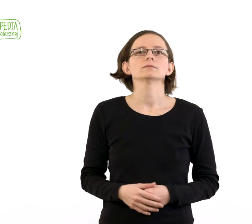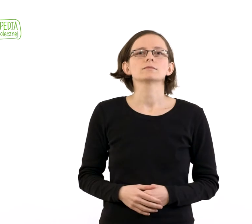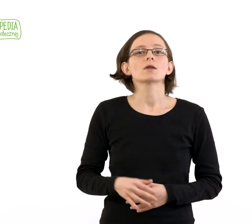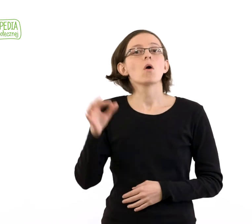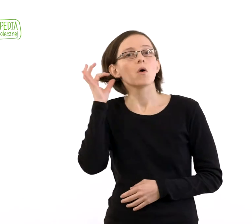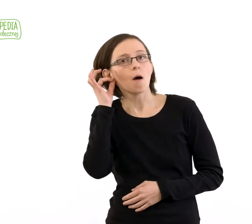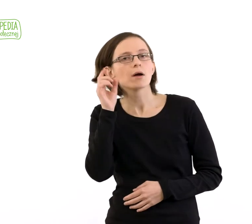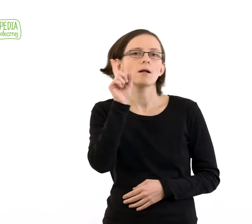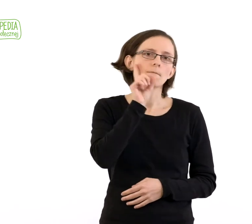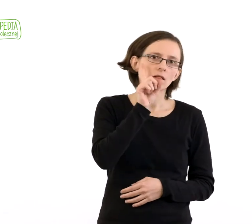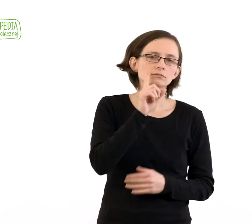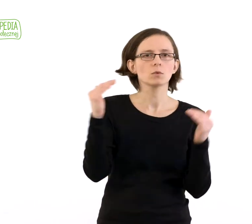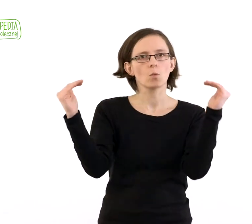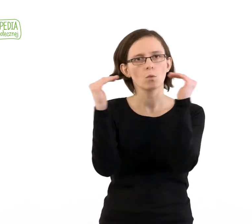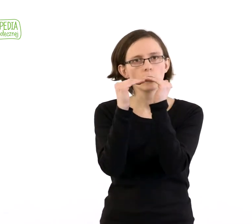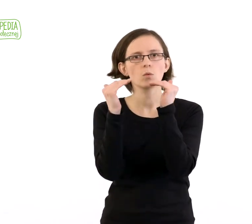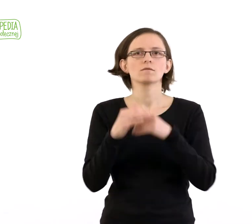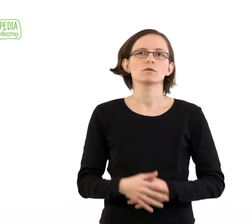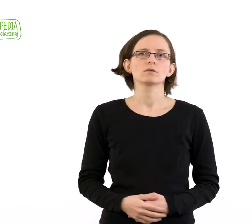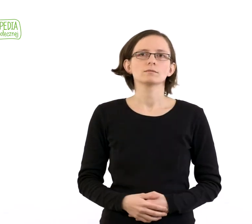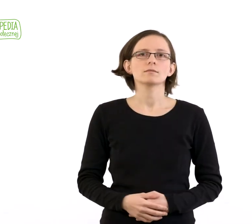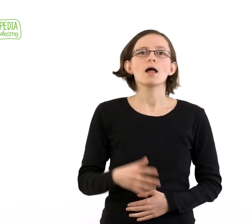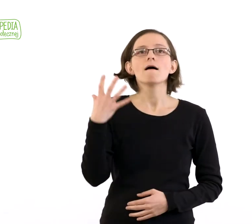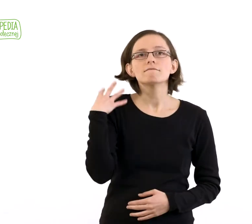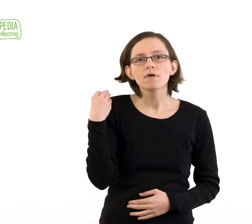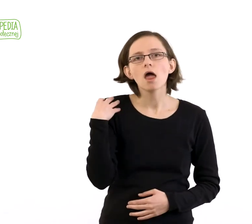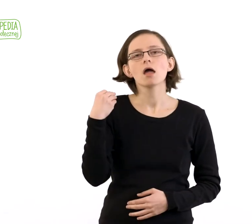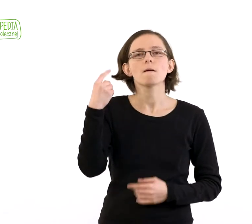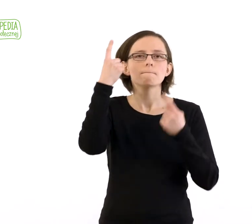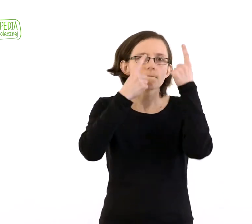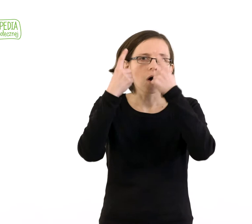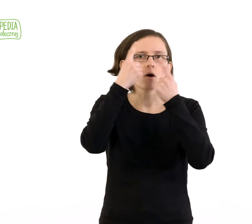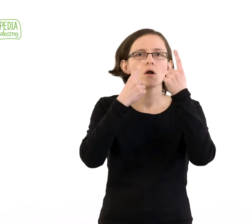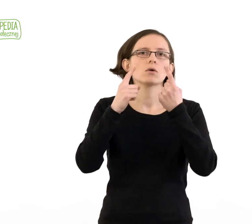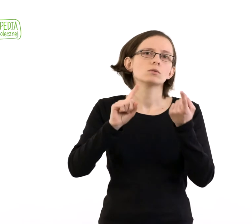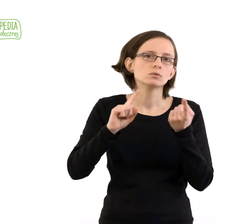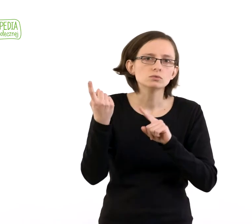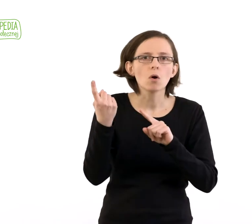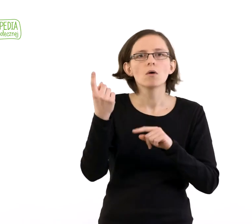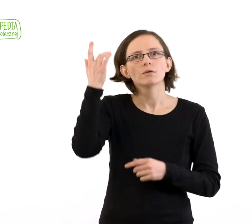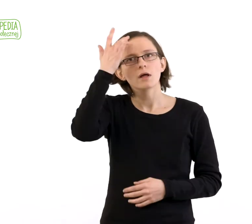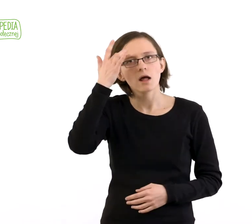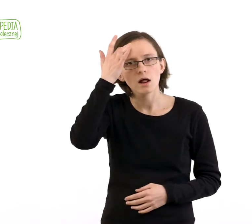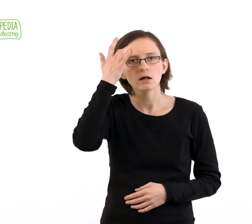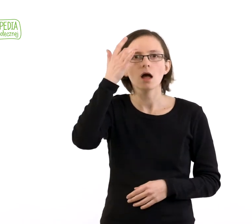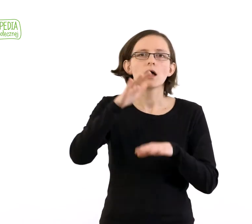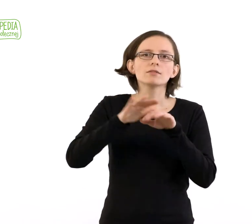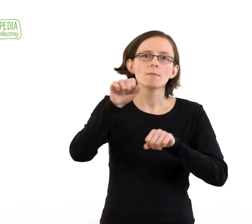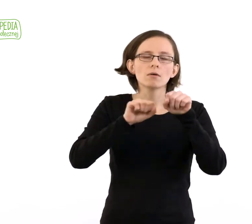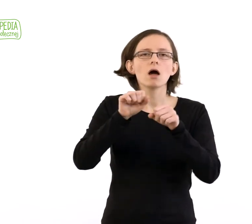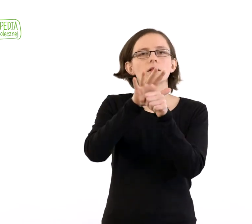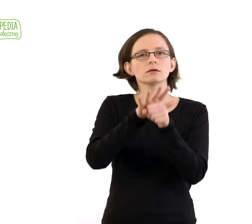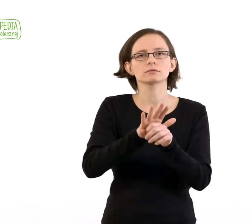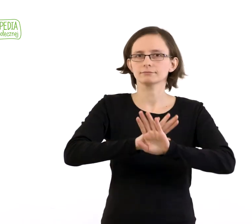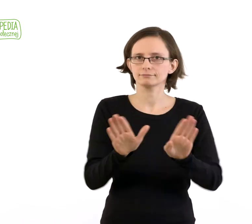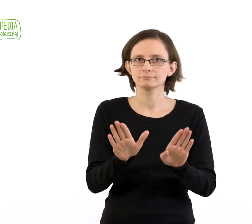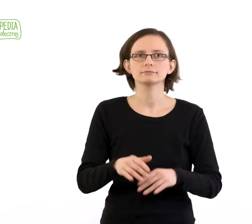równe traktowanie kobiet i mężczyzn, brak dyskryminacji ze względu na wiek, poglądy, pochodzenie, religię lub niepełnosprawność.